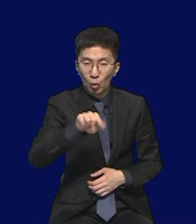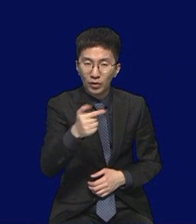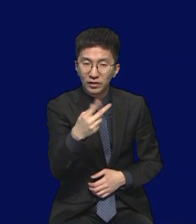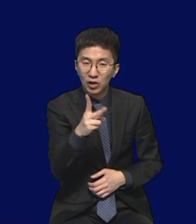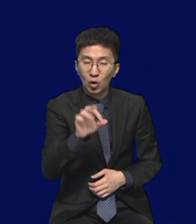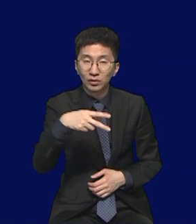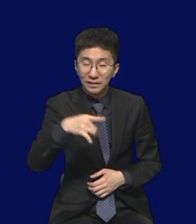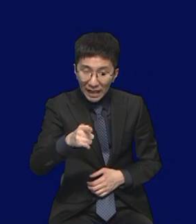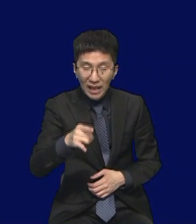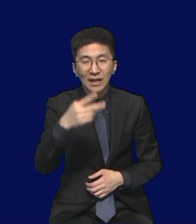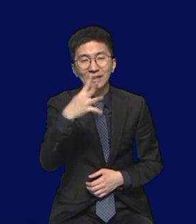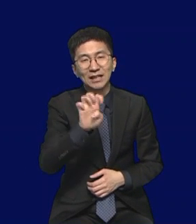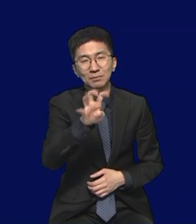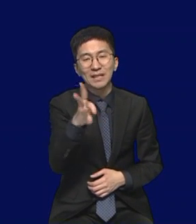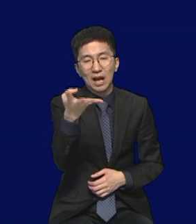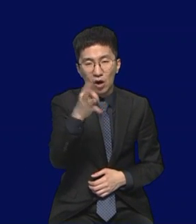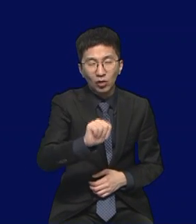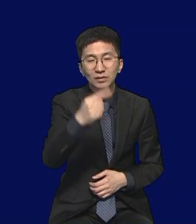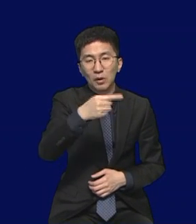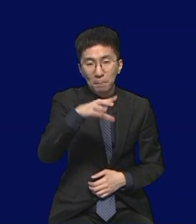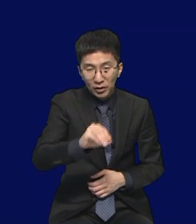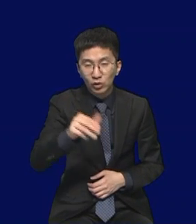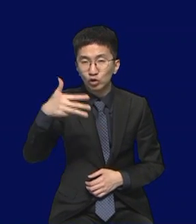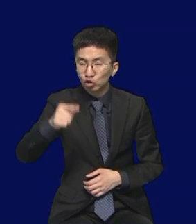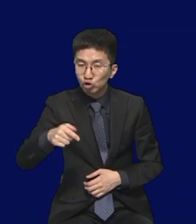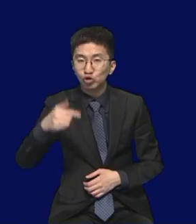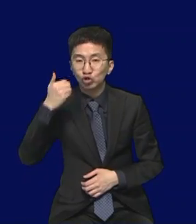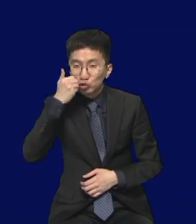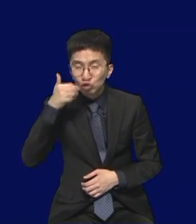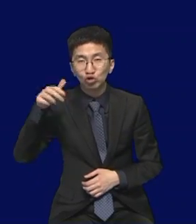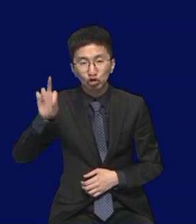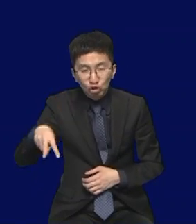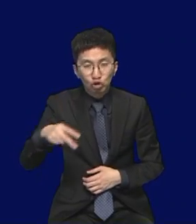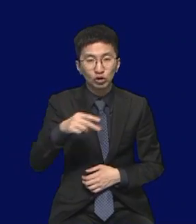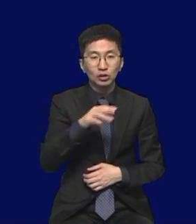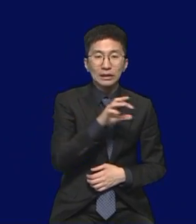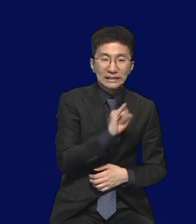원을 신고했습니다. 추경호, 유상범, 이용호, 이태규, 임이자